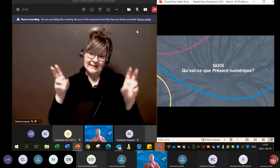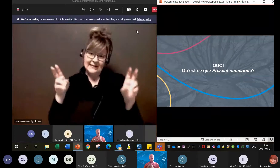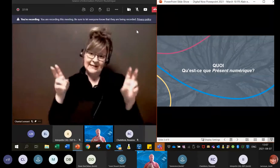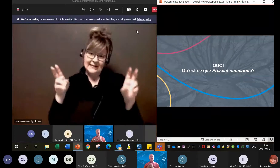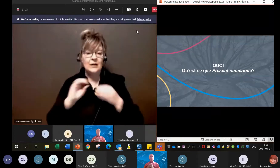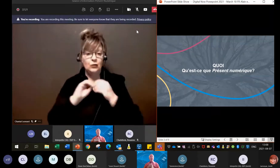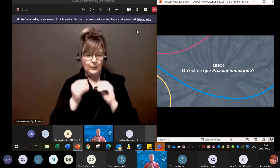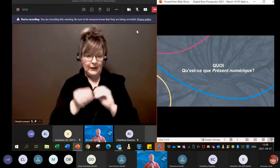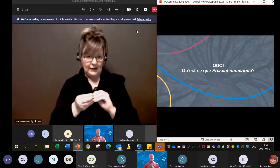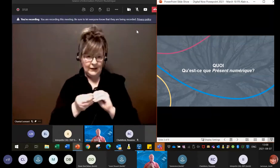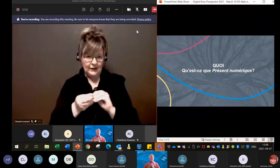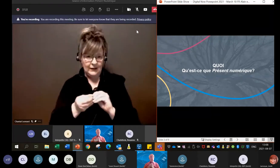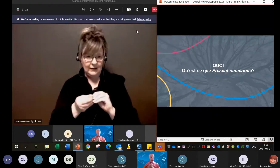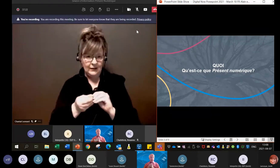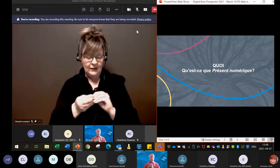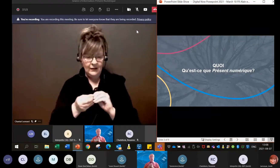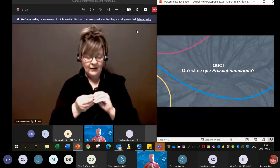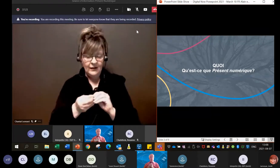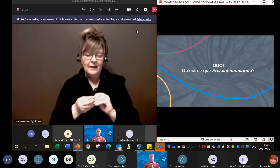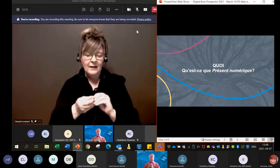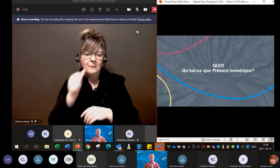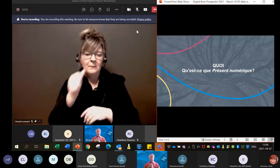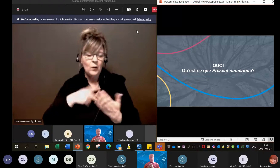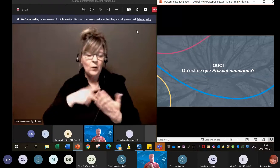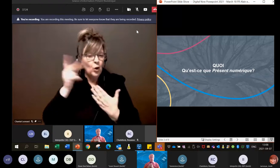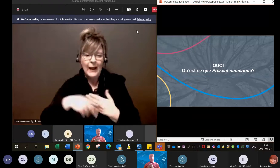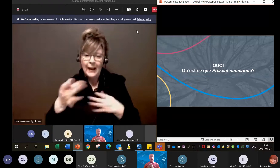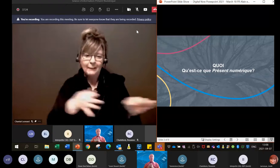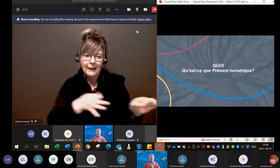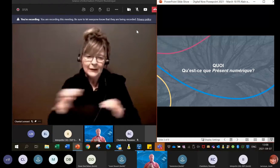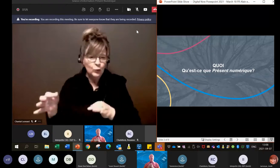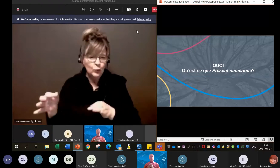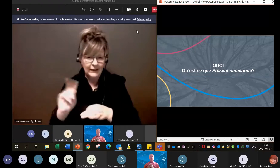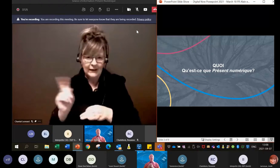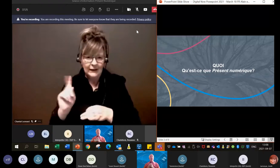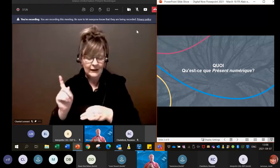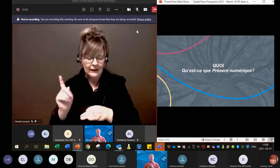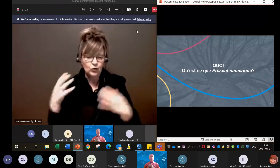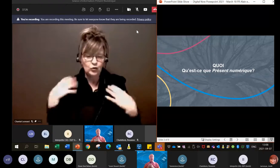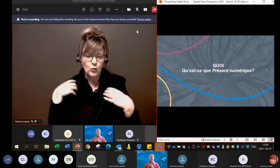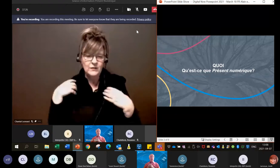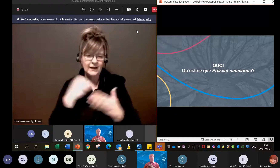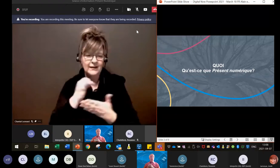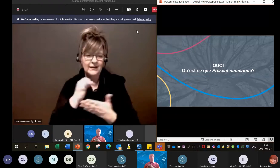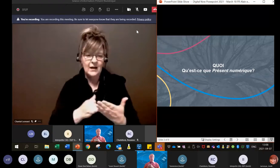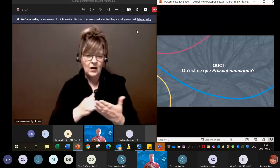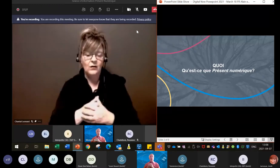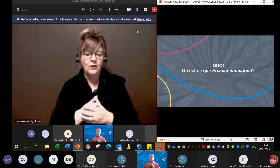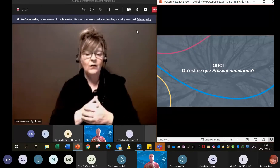n’est pas programme régulier du Conseil.